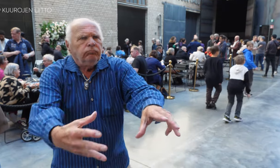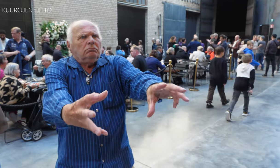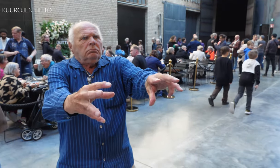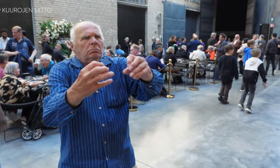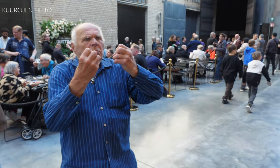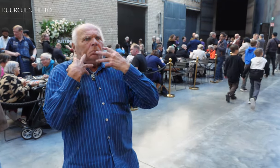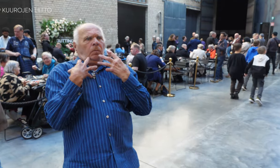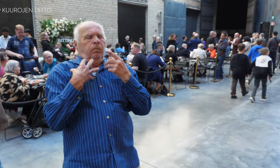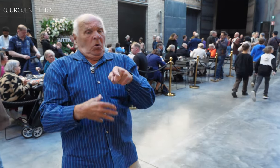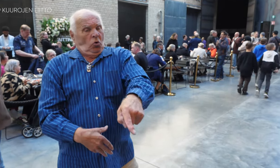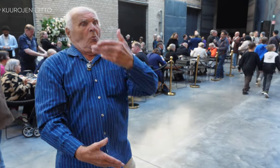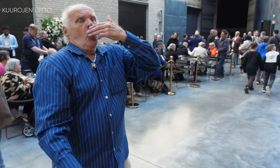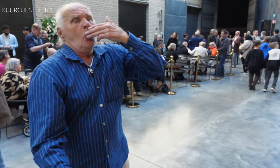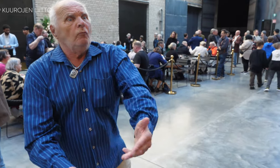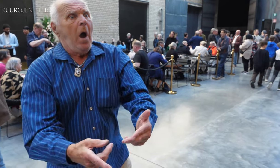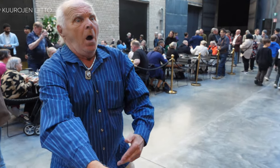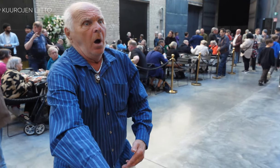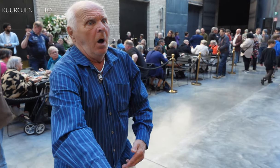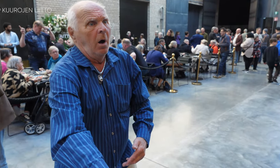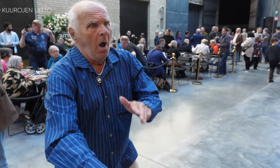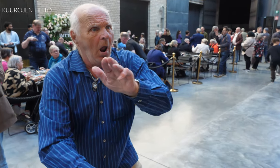Minusta se oli vaikuttavaa, todella hyvä juttu!